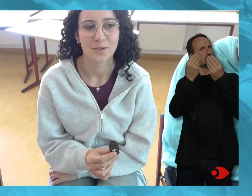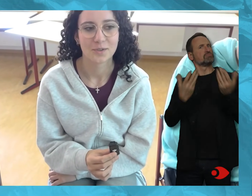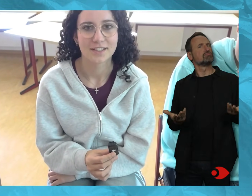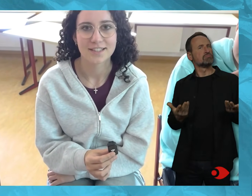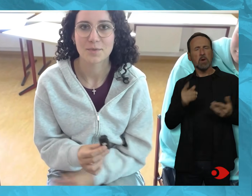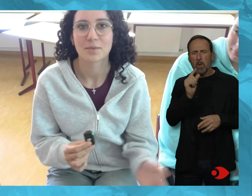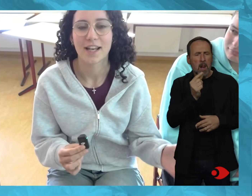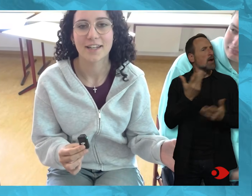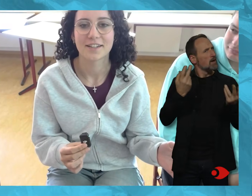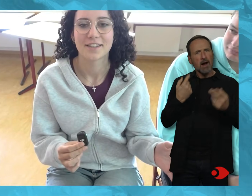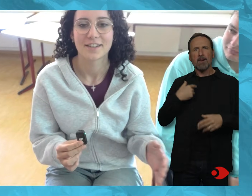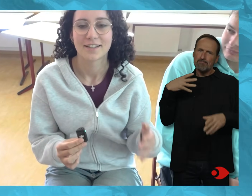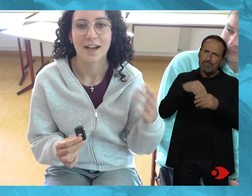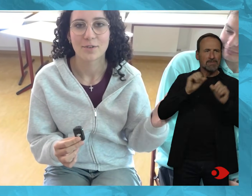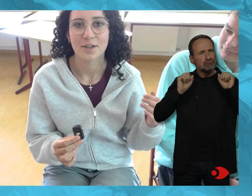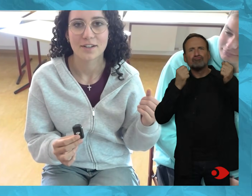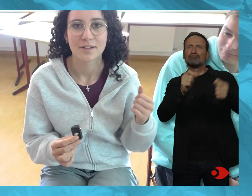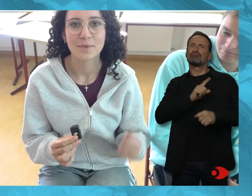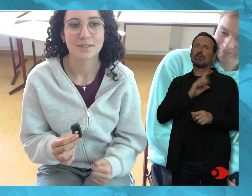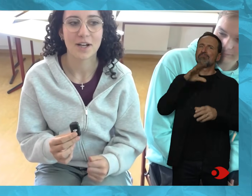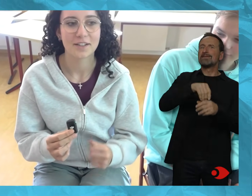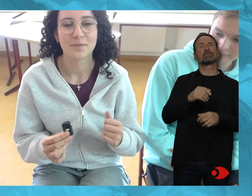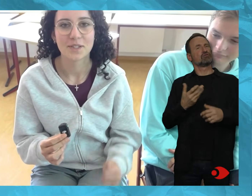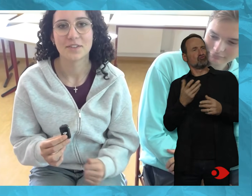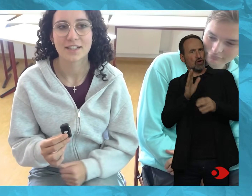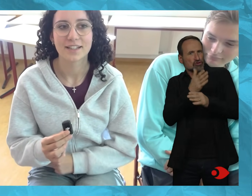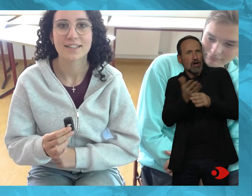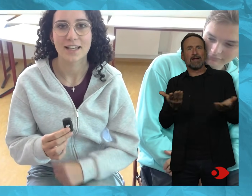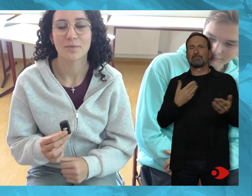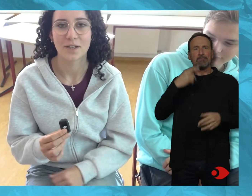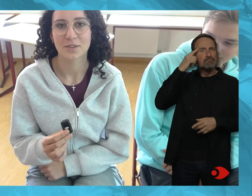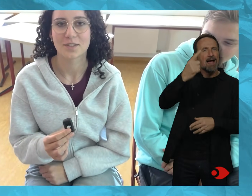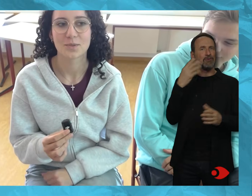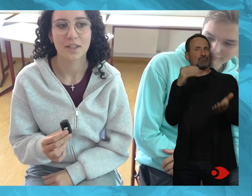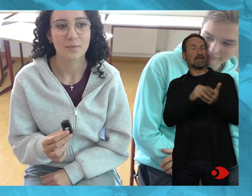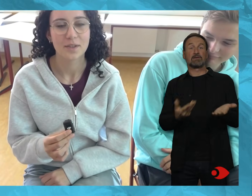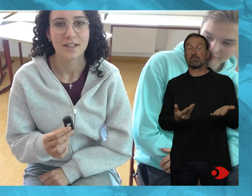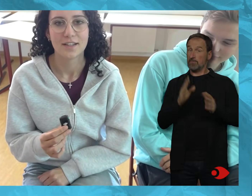Und selbst im Kleinen mitmachen, mitwirken, seine Meinung dazugeben.